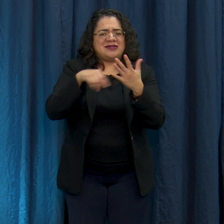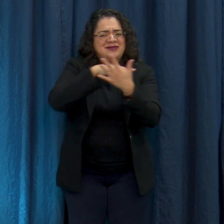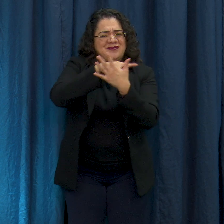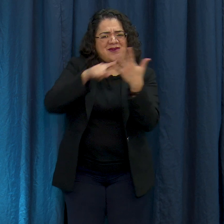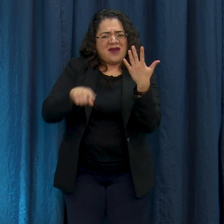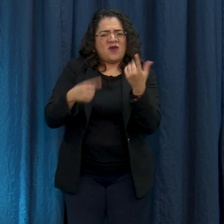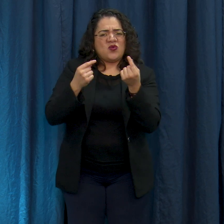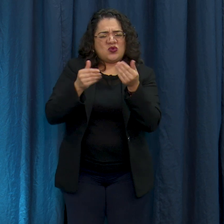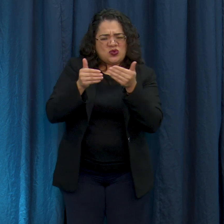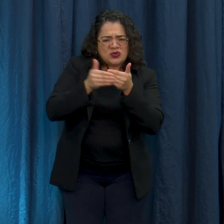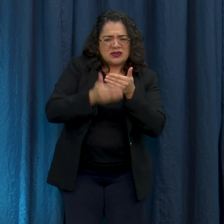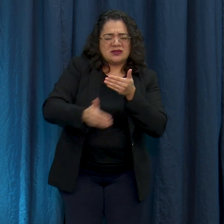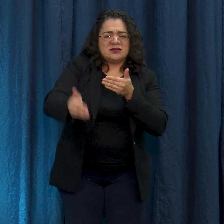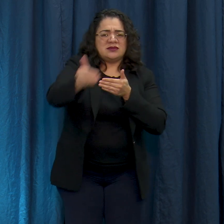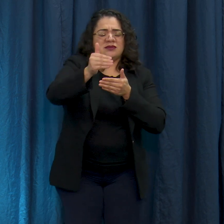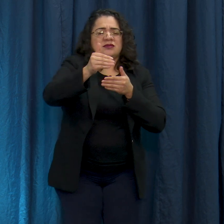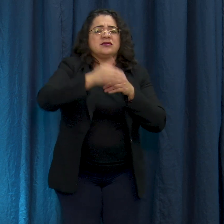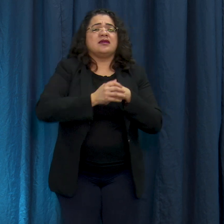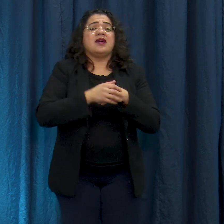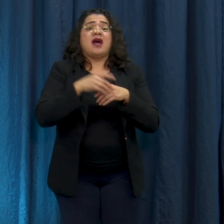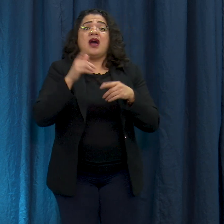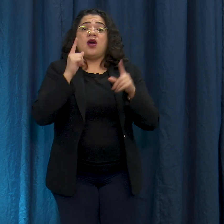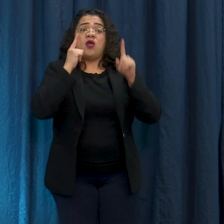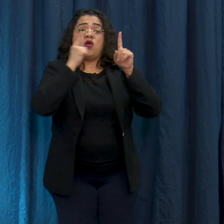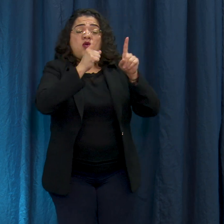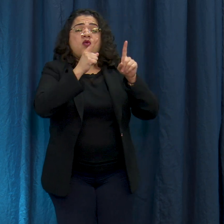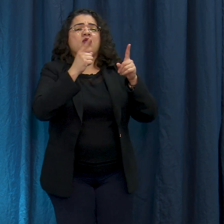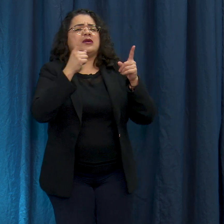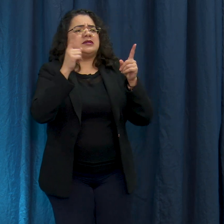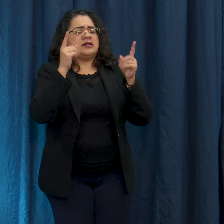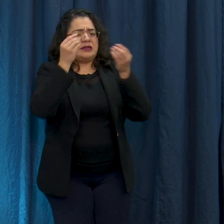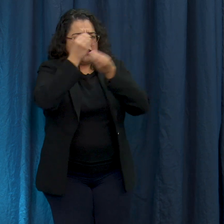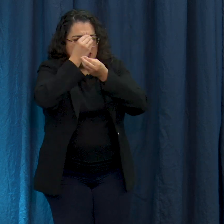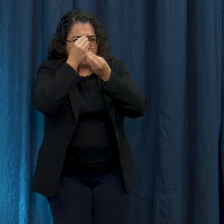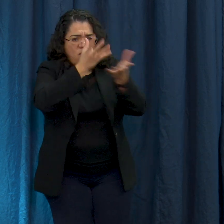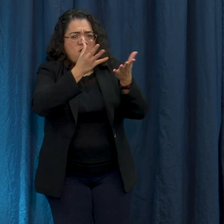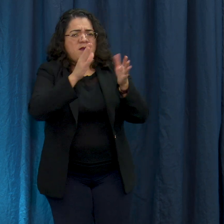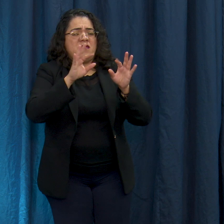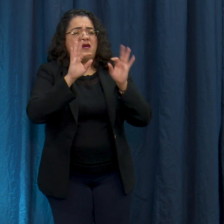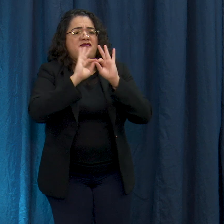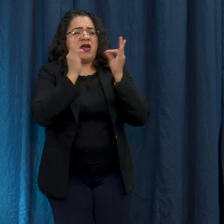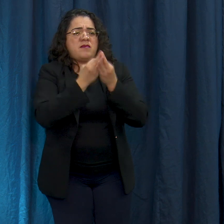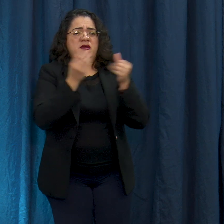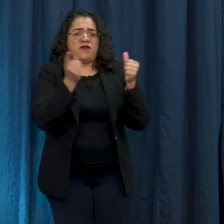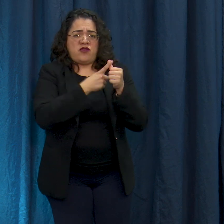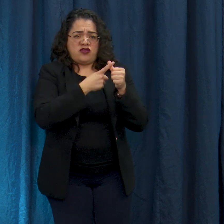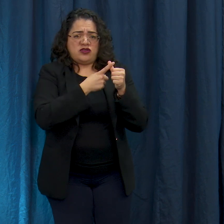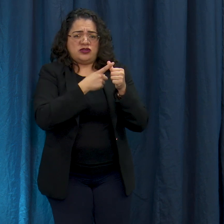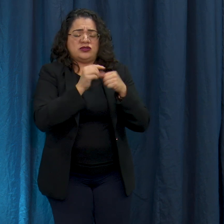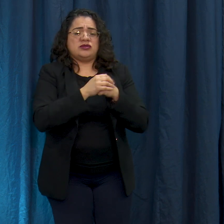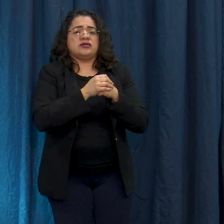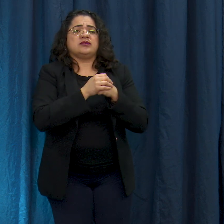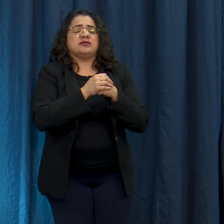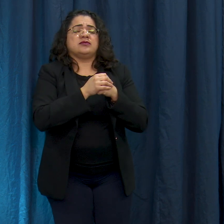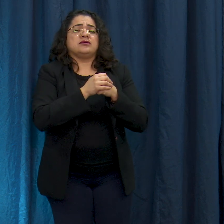instalaciones pueden informal dose familiar s de estas personas Agra kammo's que los o Krista's continue Aaron receive en de información